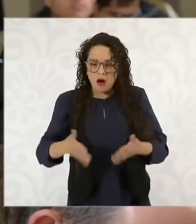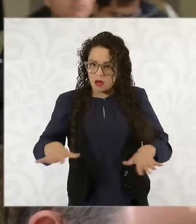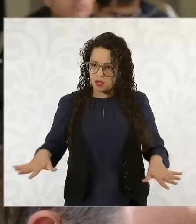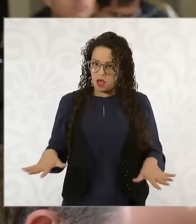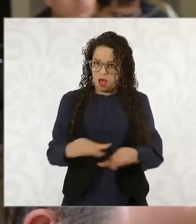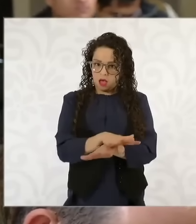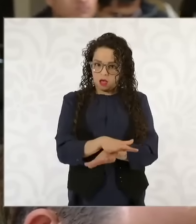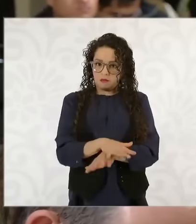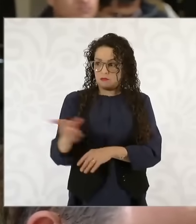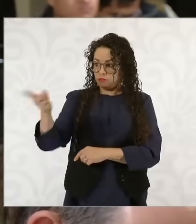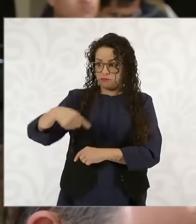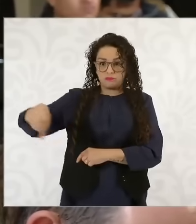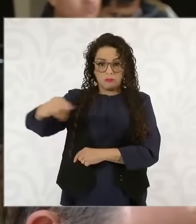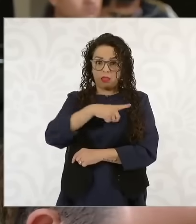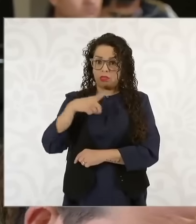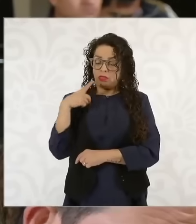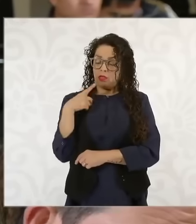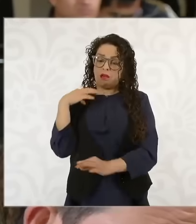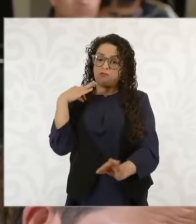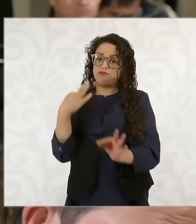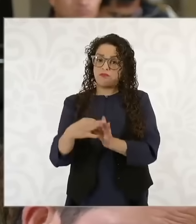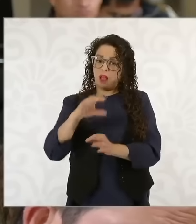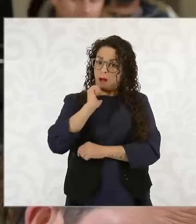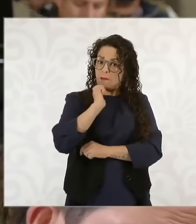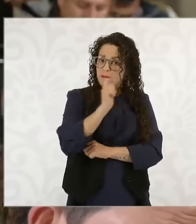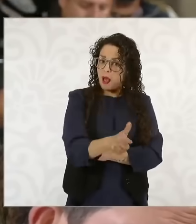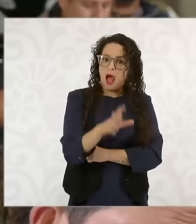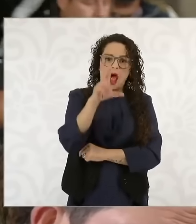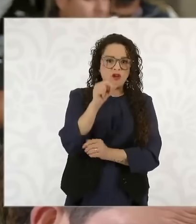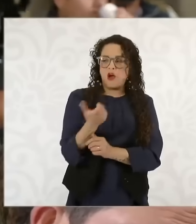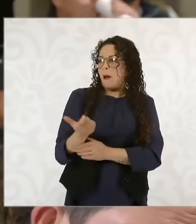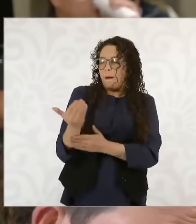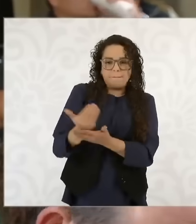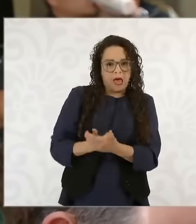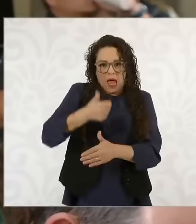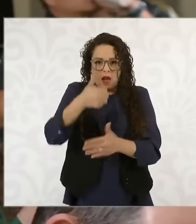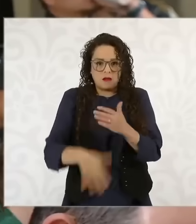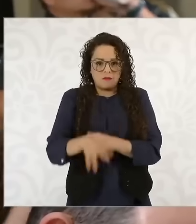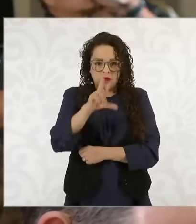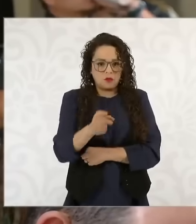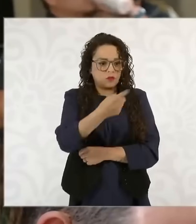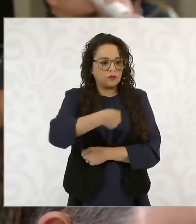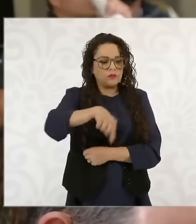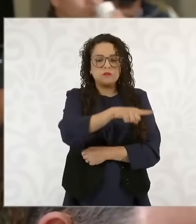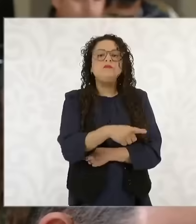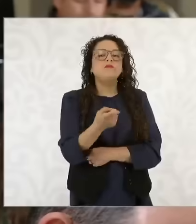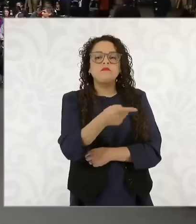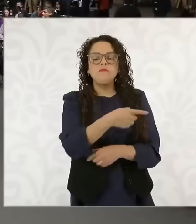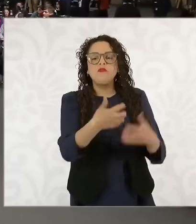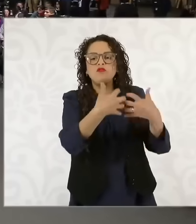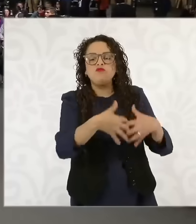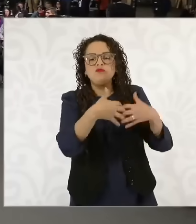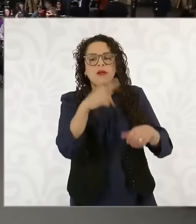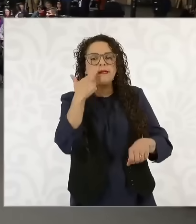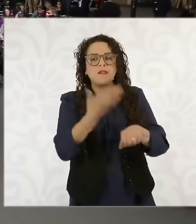cobra lo que se les debe de cobrar a estas a estos sociedades de autoabasto. ¿Quieres contestarlo?